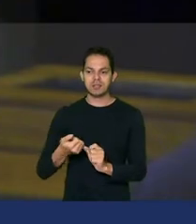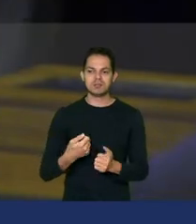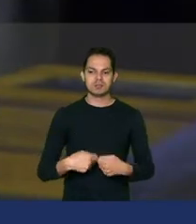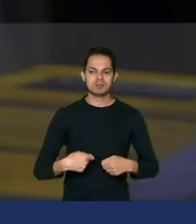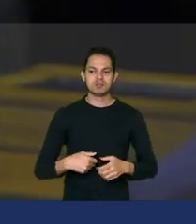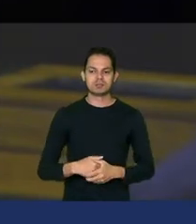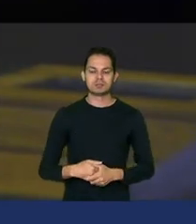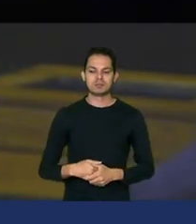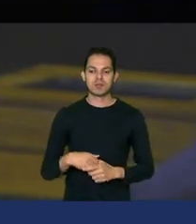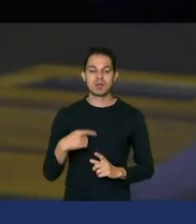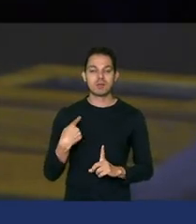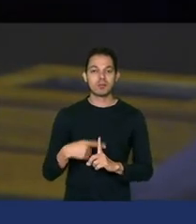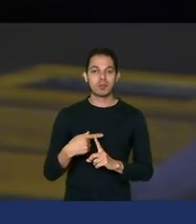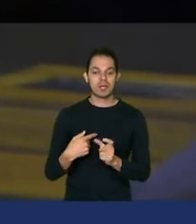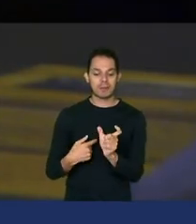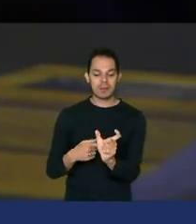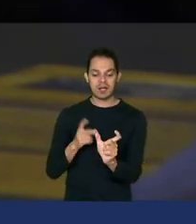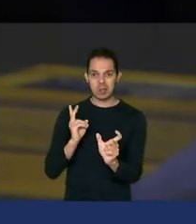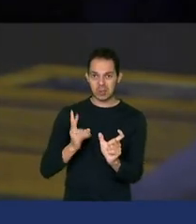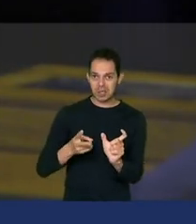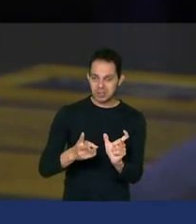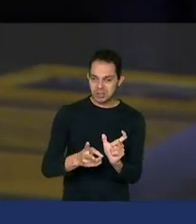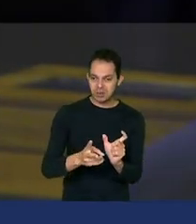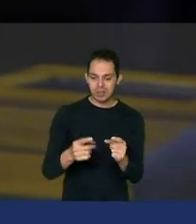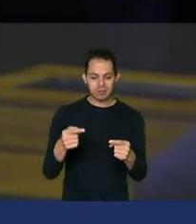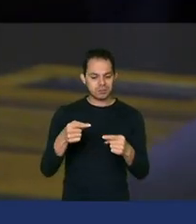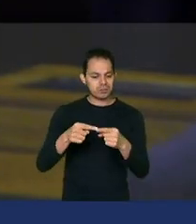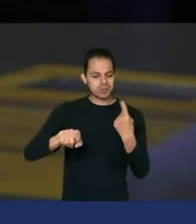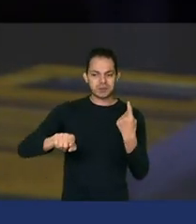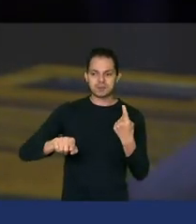NO NOSSO ENTENDER, ESSA EXPRESSÃO PRECISA SER RETIRADA DO PROJETO. PORQUE ELA CAUSA UMA INCOERÊNCIA